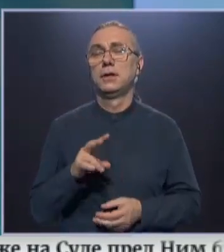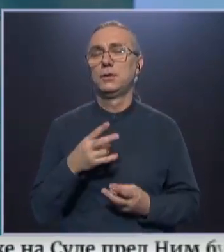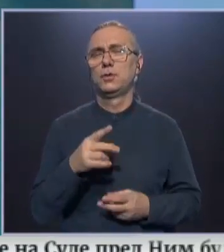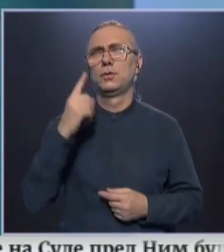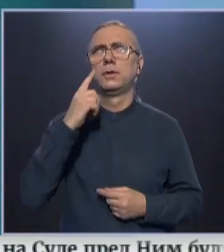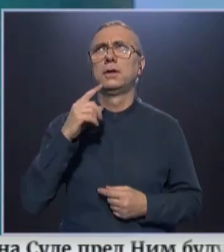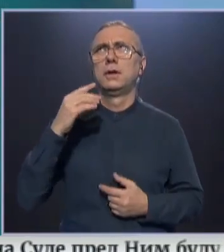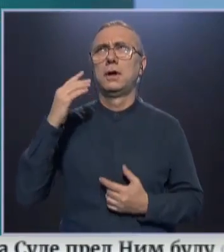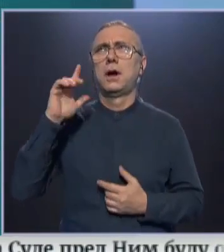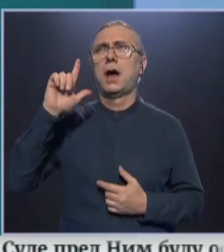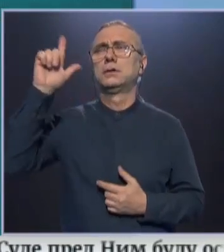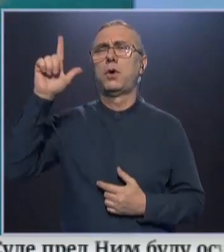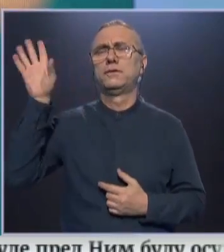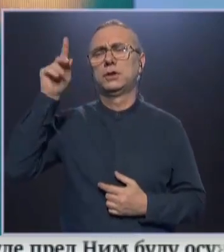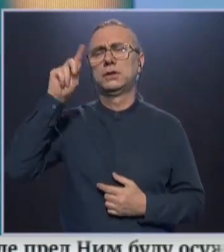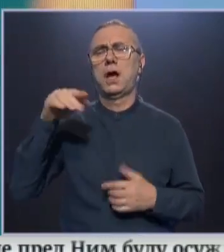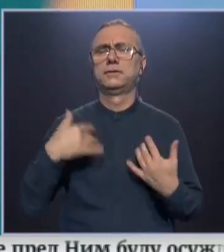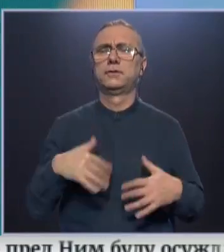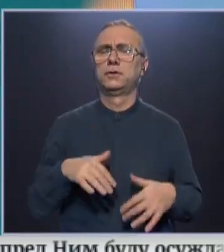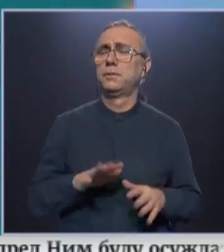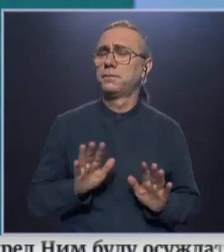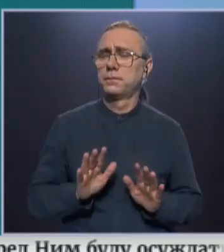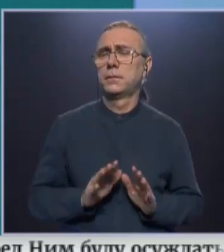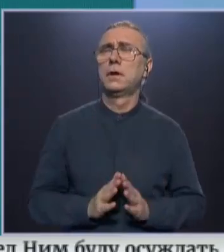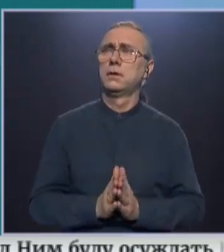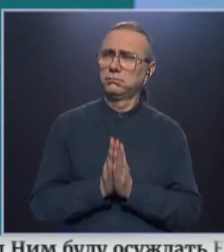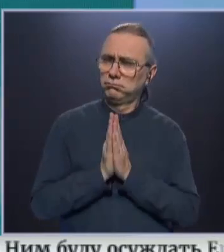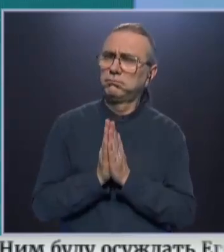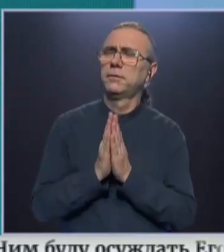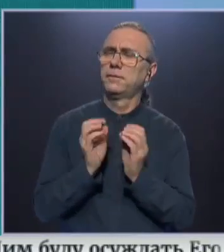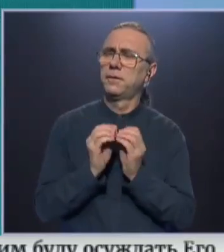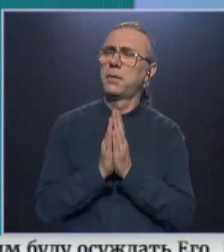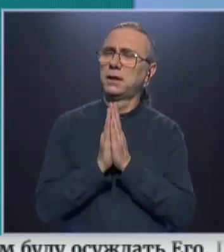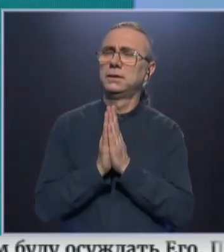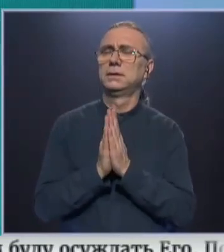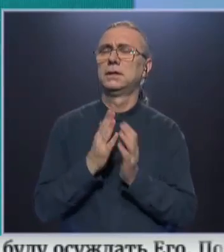наша пред ним младенческая покаянное предстояние